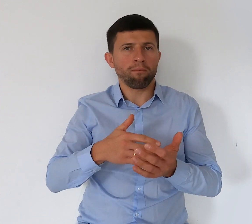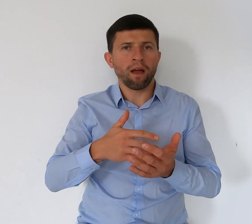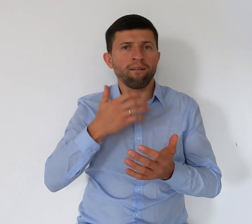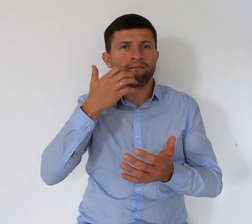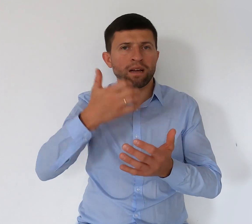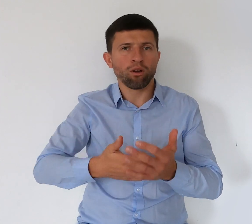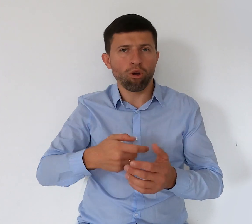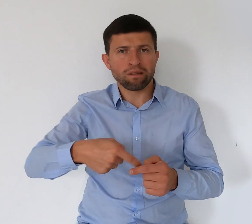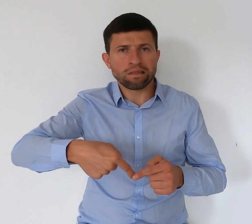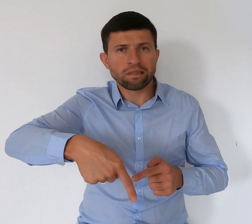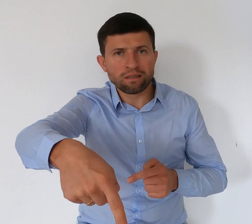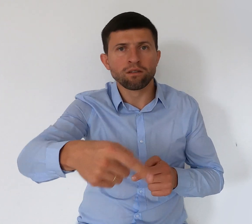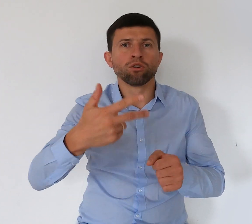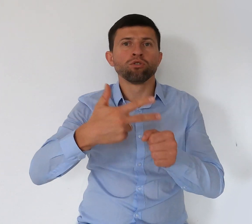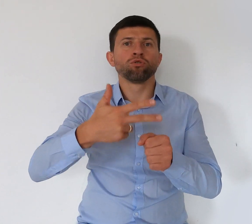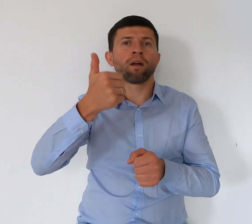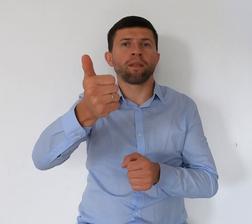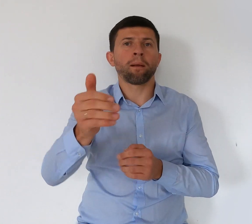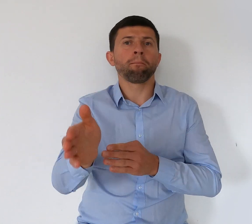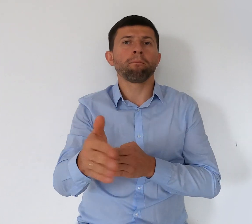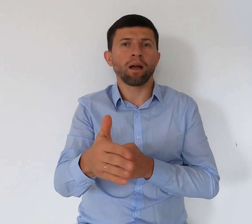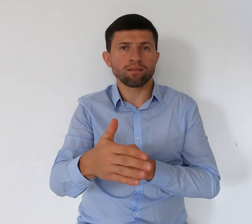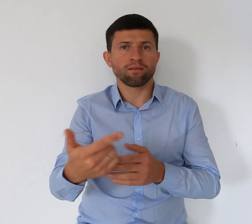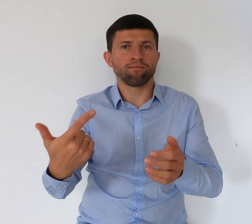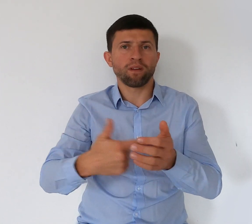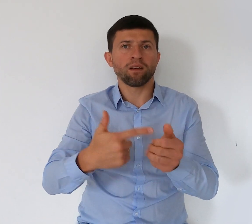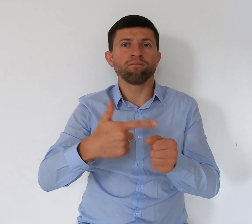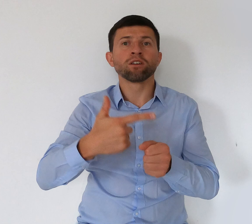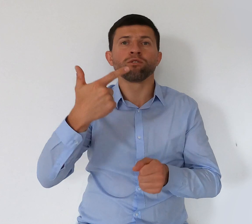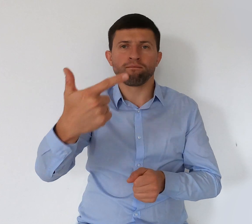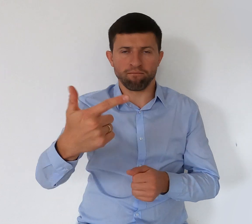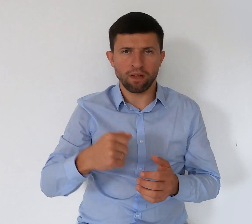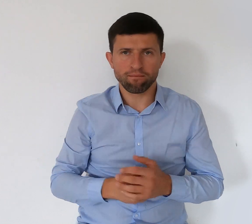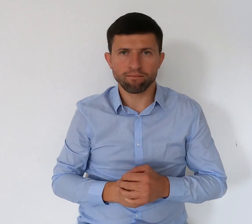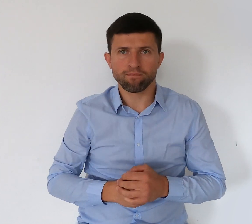wykorzystać do 31 marca 2022,